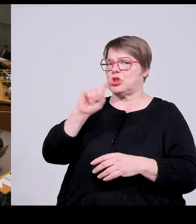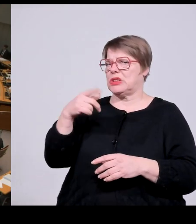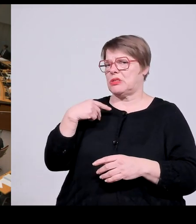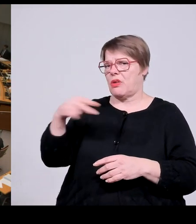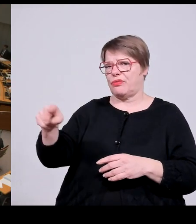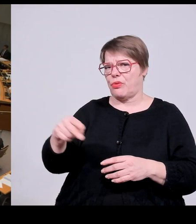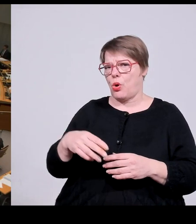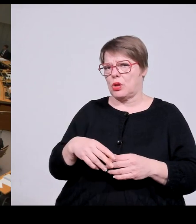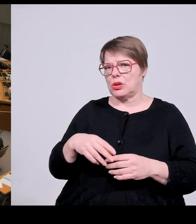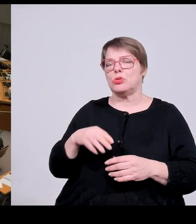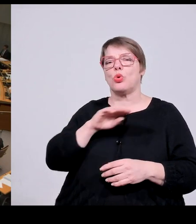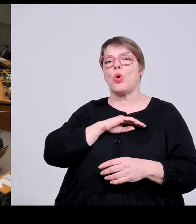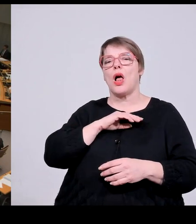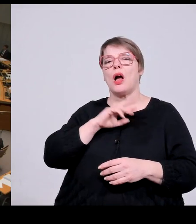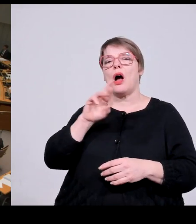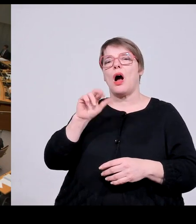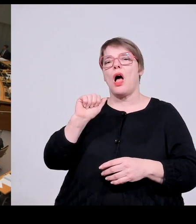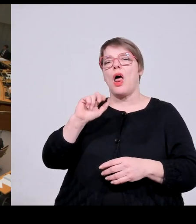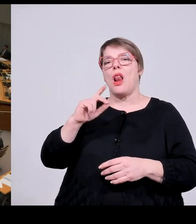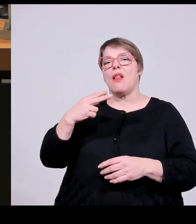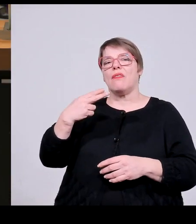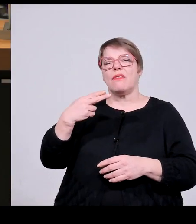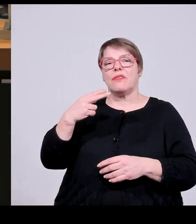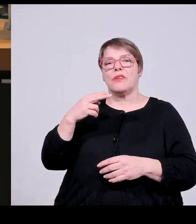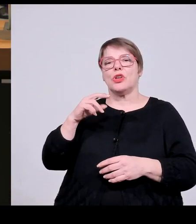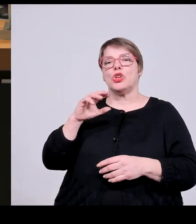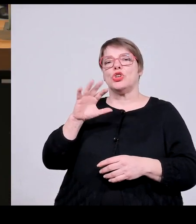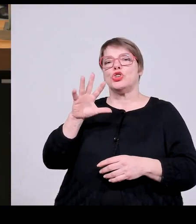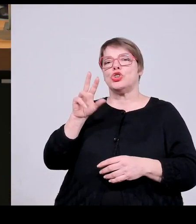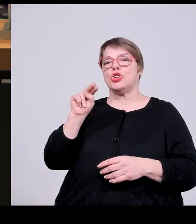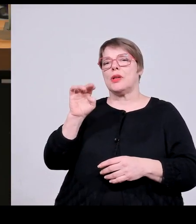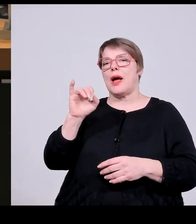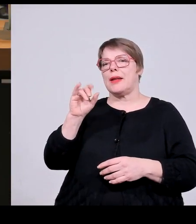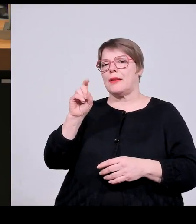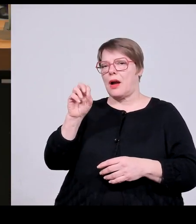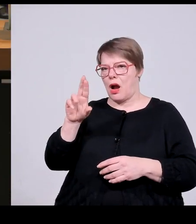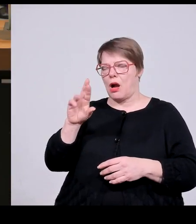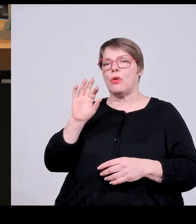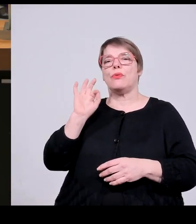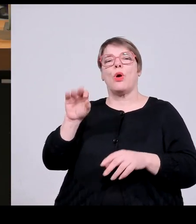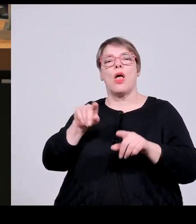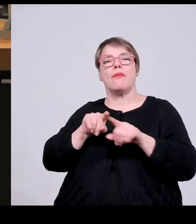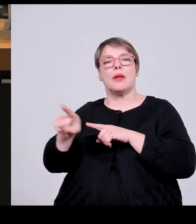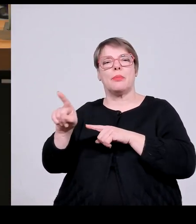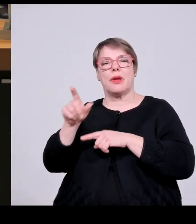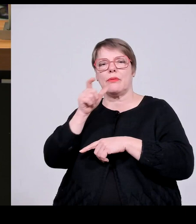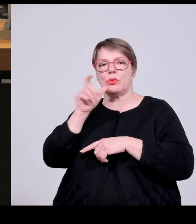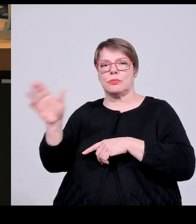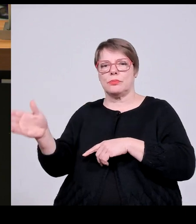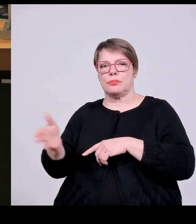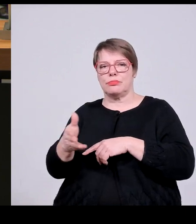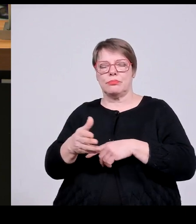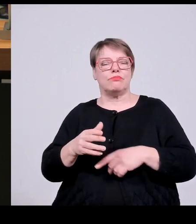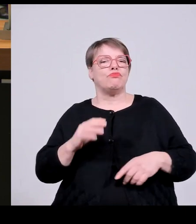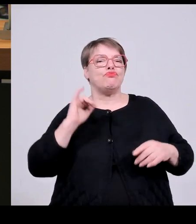Super. Sehr geehrte Frau Präsidentin, liebe Kolleginnen und Kollegen! Es ist schon eine seltsame Wendung dieser Debatte um